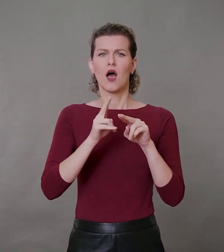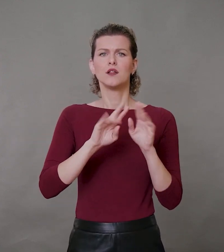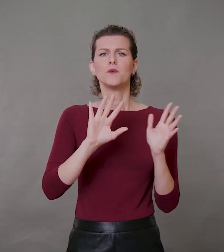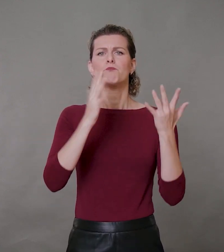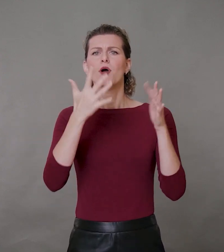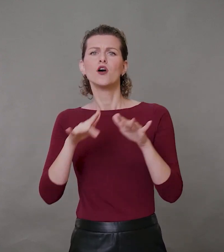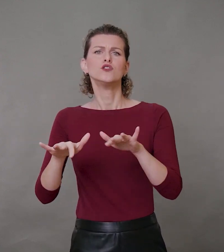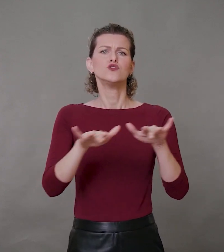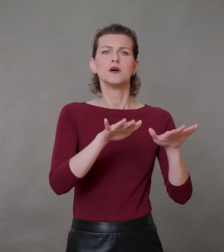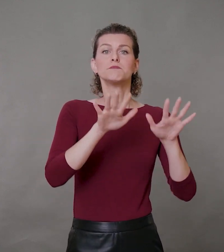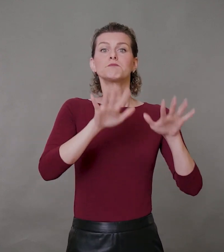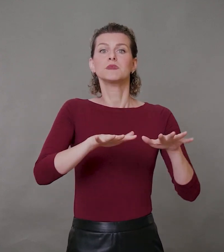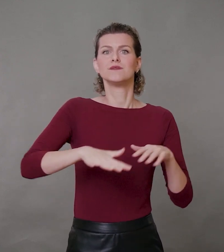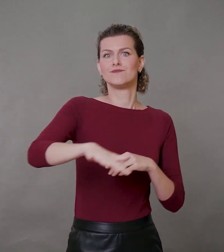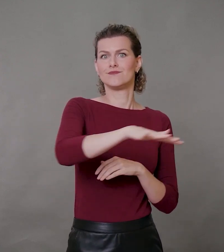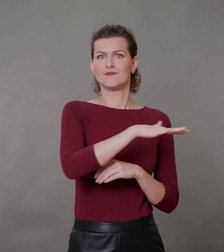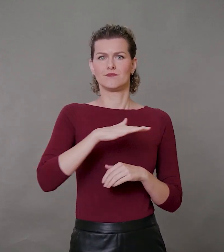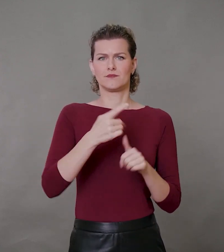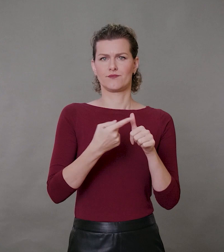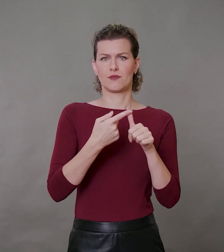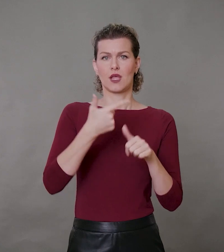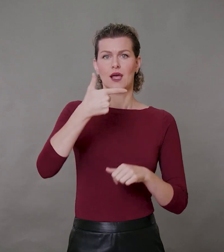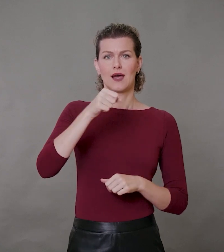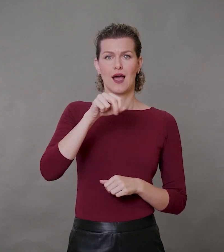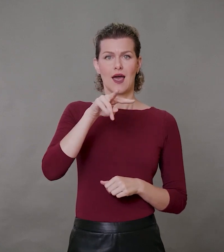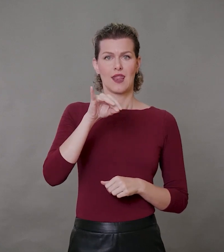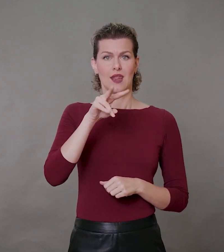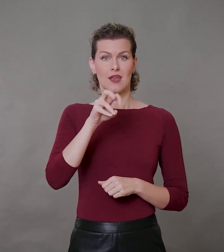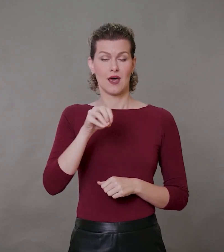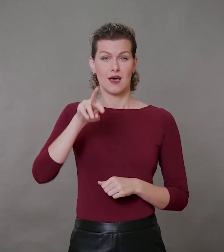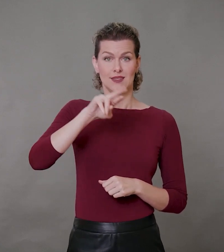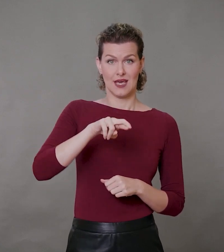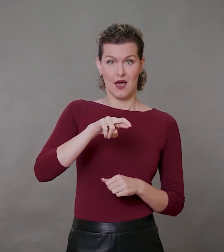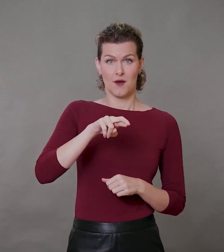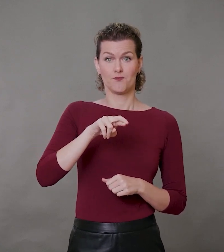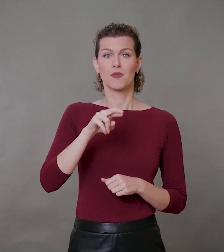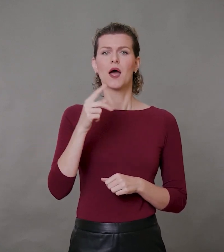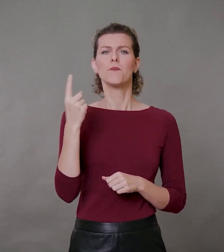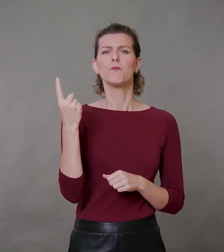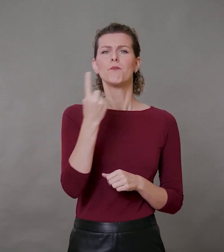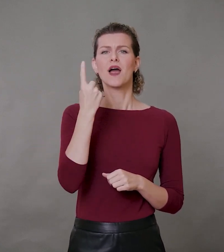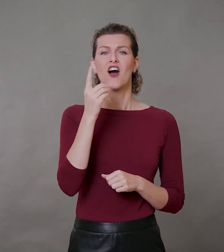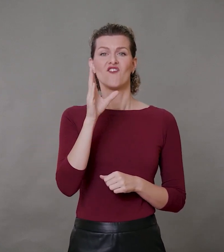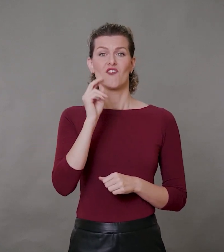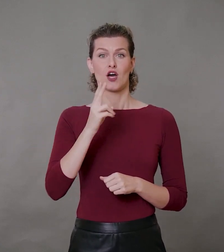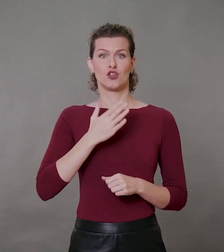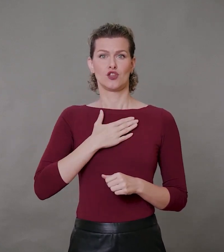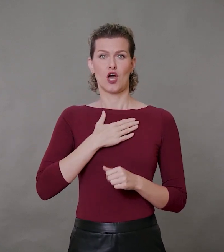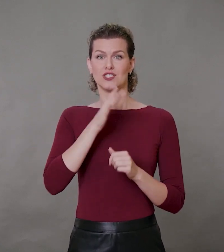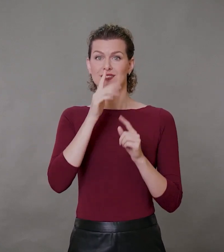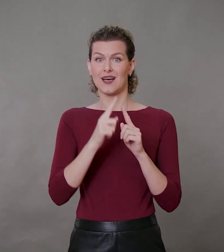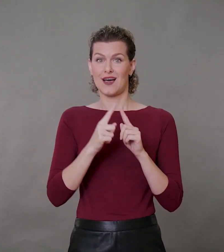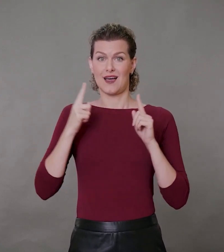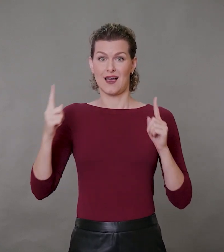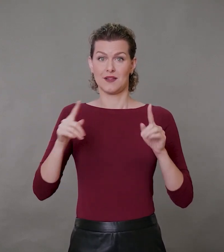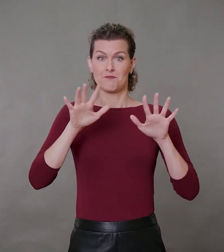происходят в области, которая называется Галилея. В первом веке нашей эры